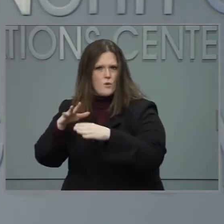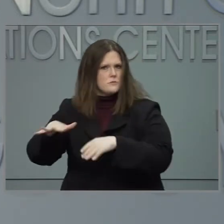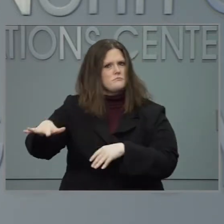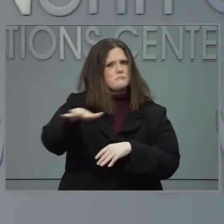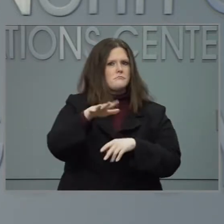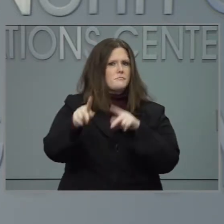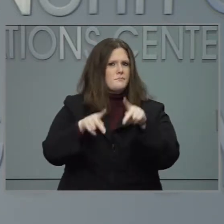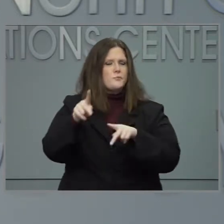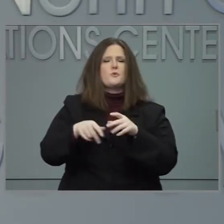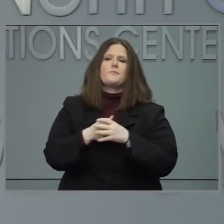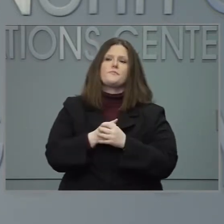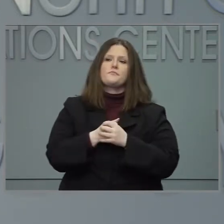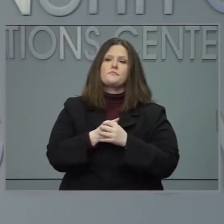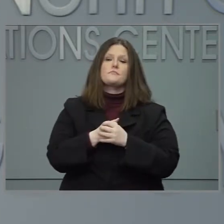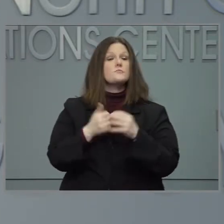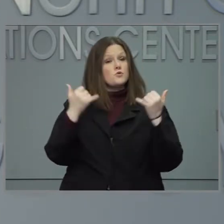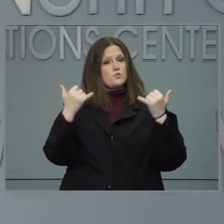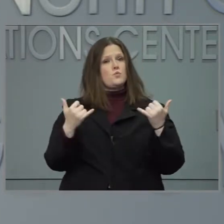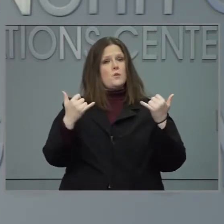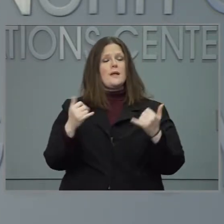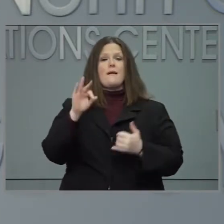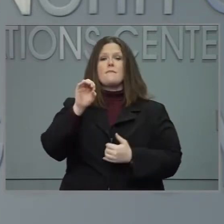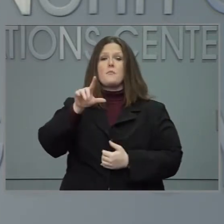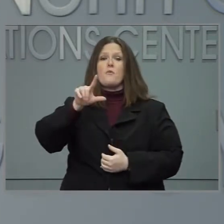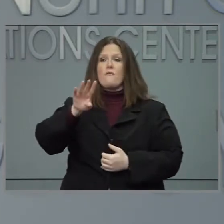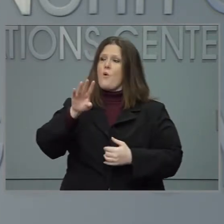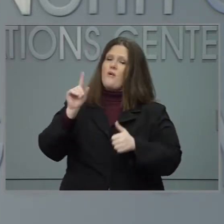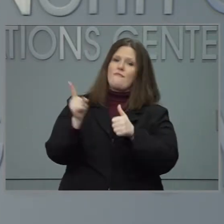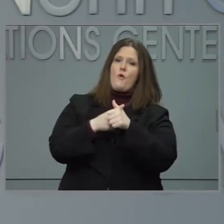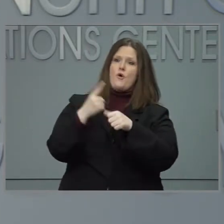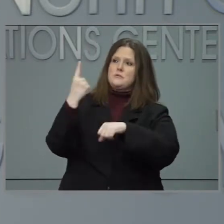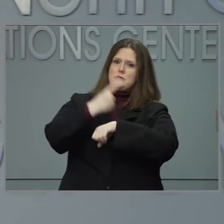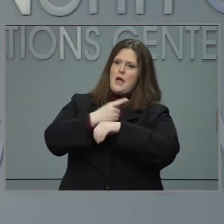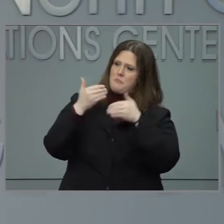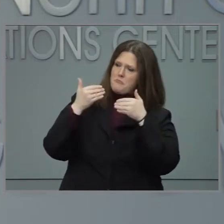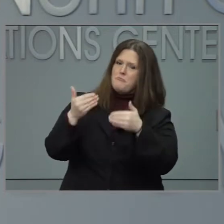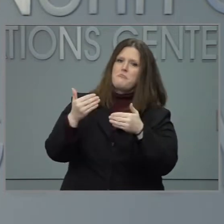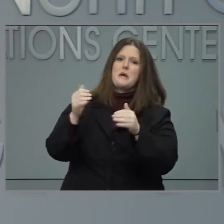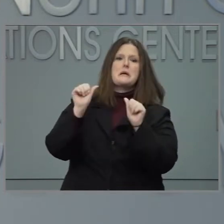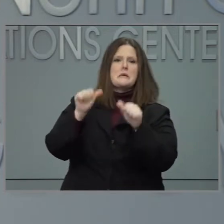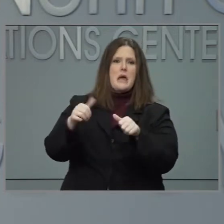de hoy es el primer día que los educadores son elegibles para vacunarse los maestros y el